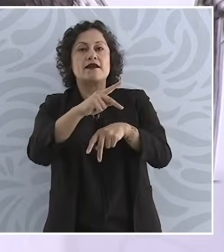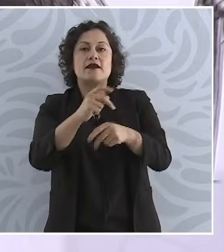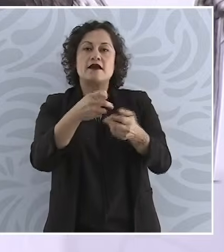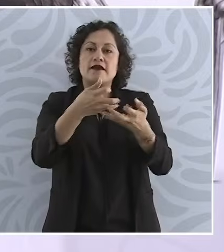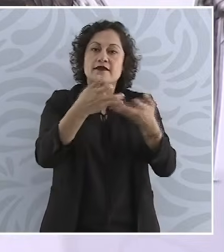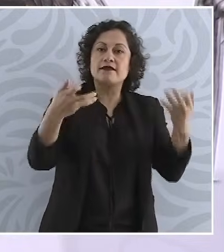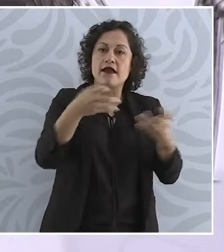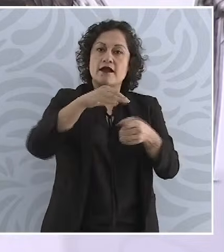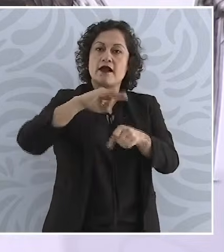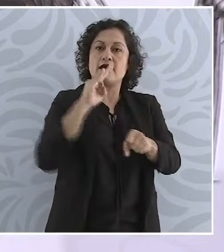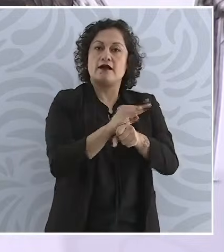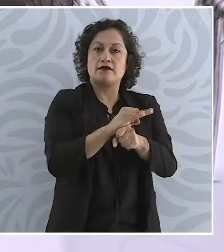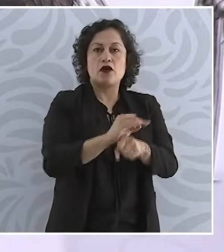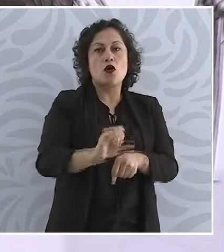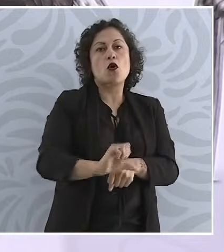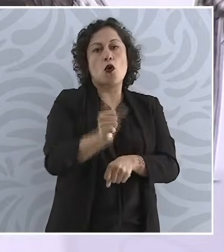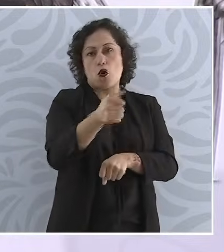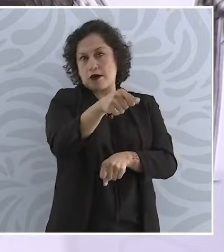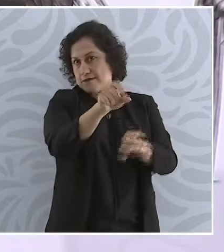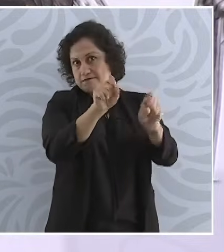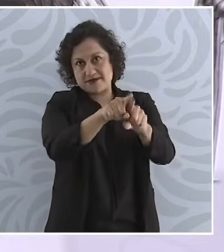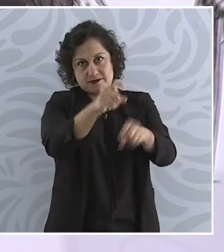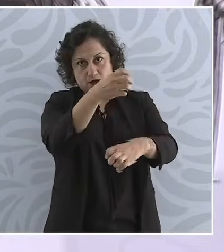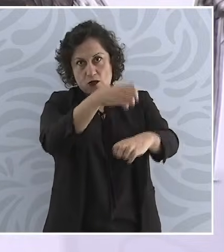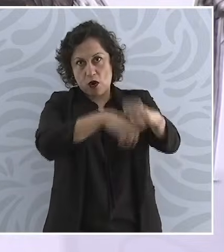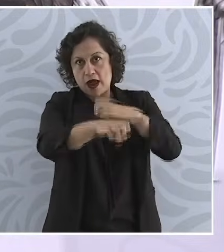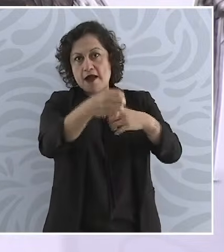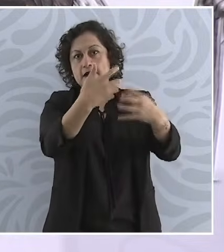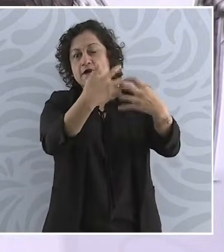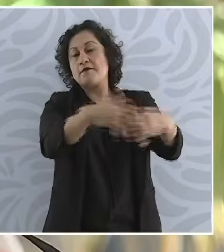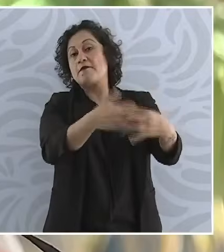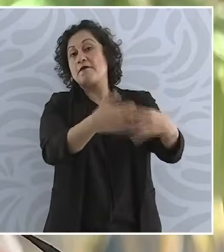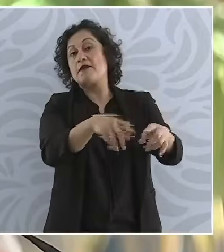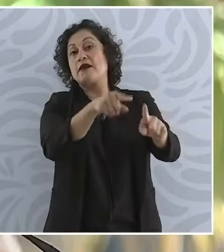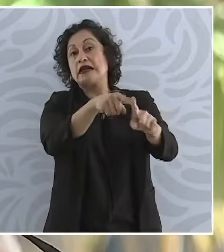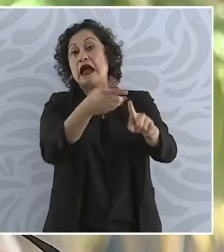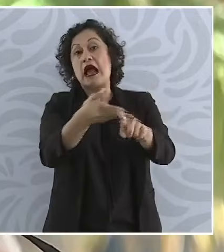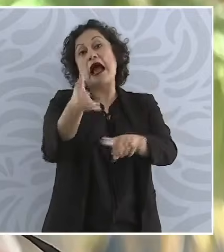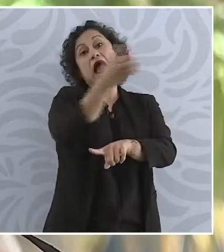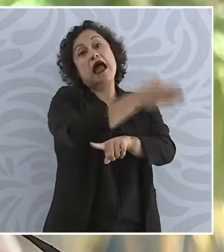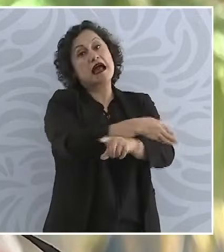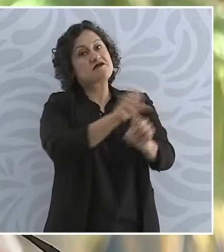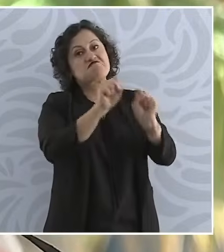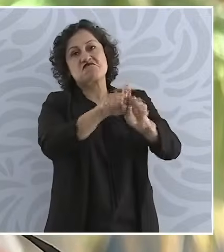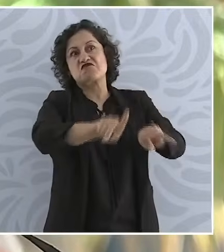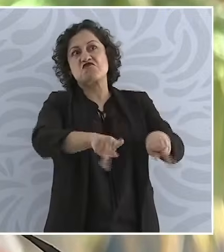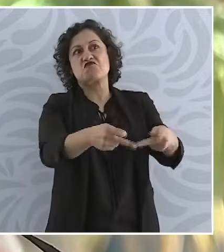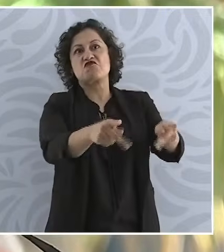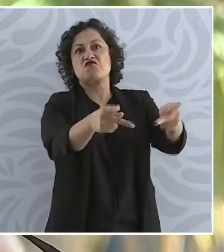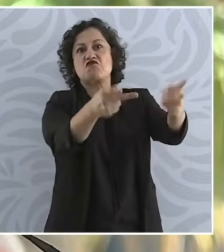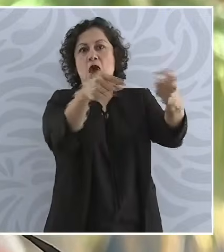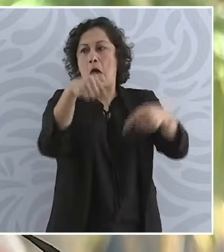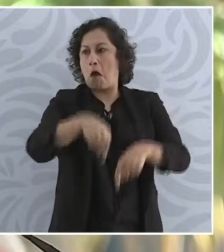las empresas privatizadas que acabó por dejar de producir en México loser